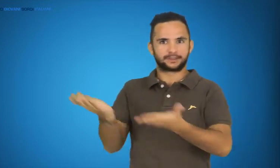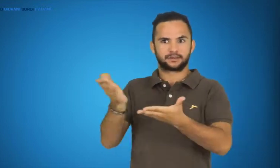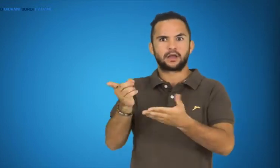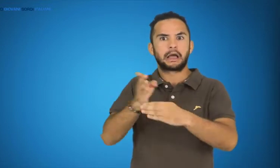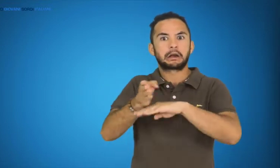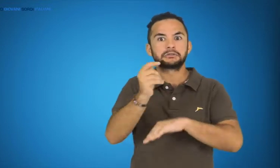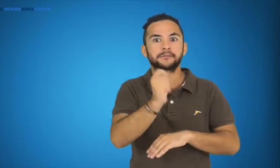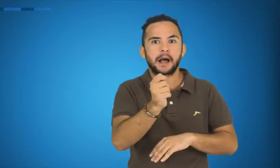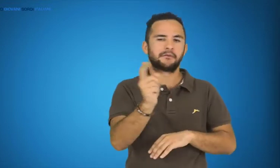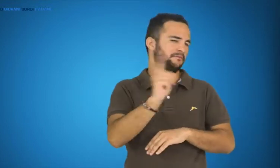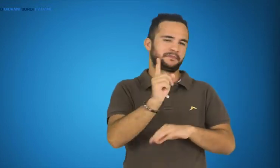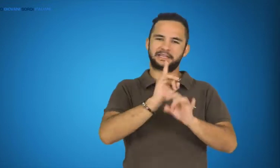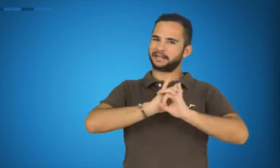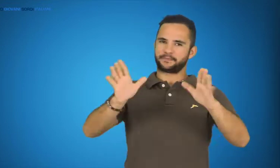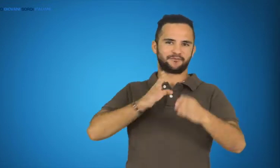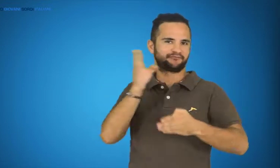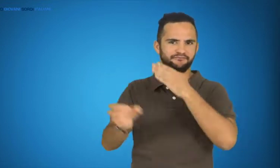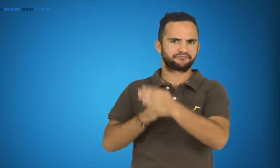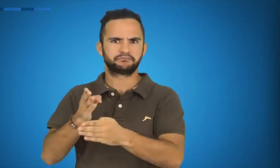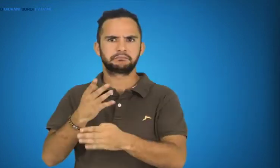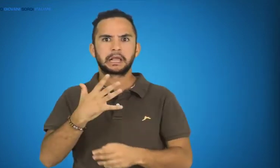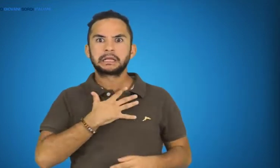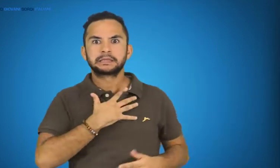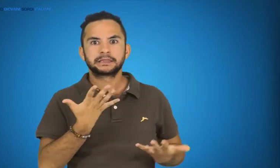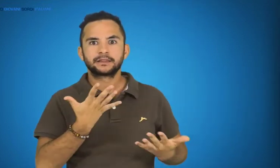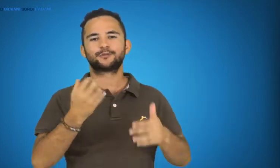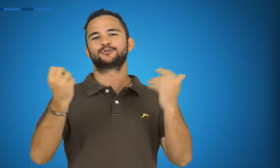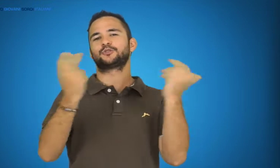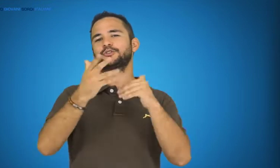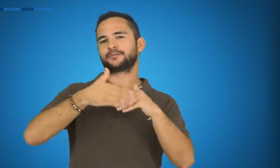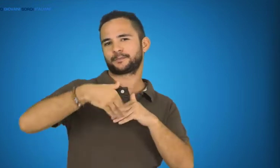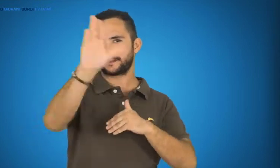L’ingresso si paga? No! È gratuito. L’età necessaria per parteciparvi è dai 18 anni in poi.